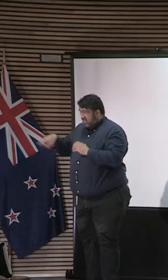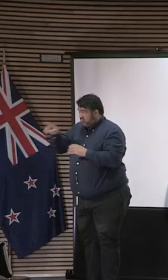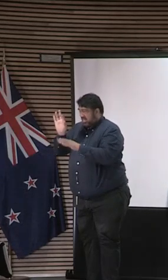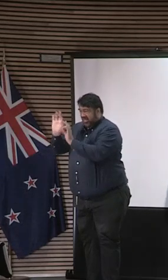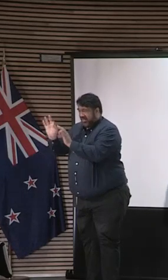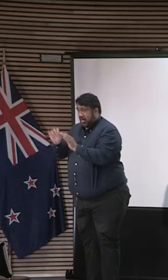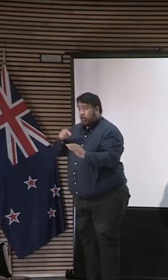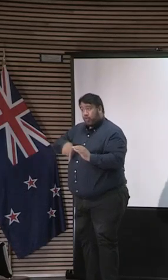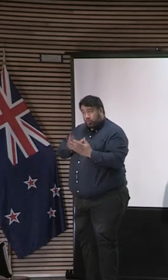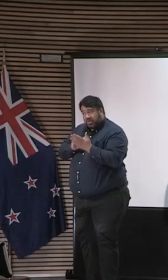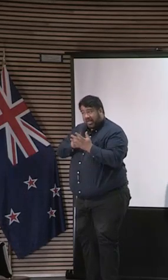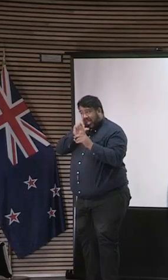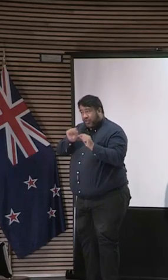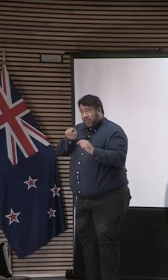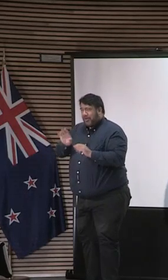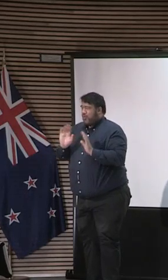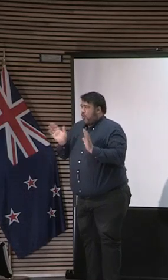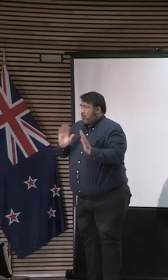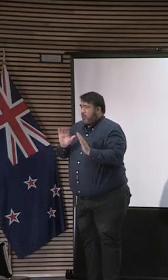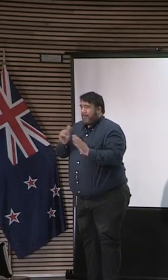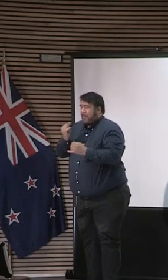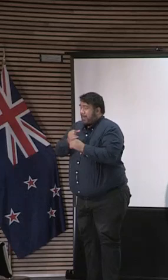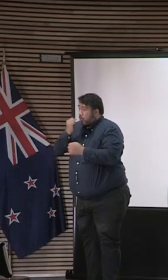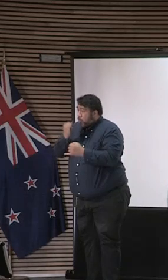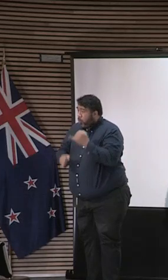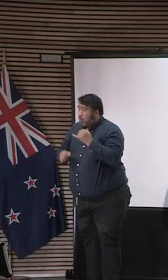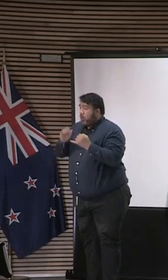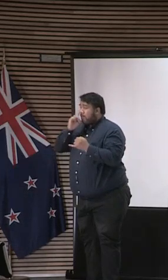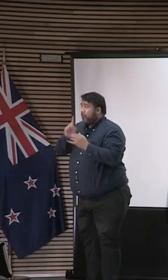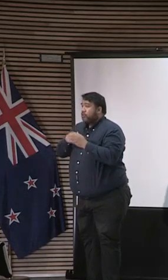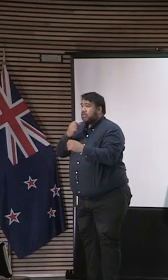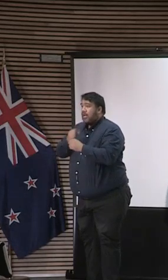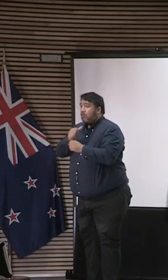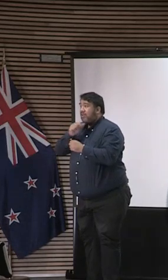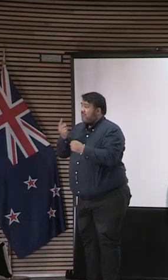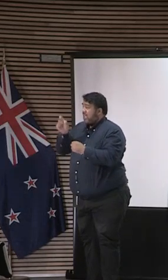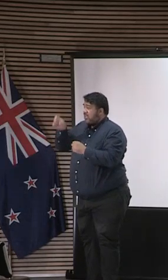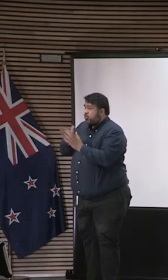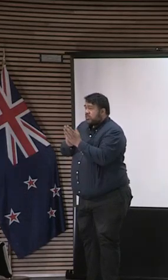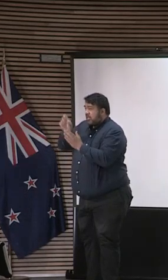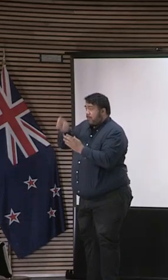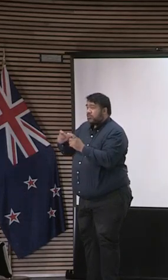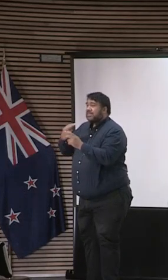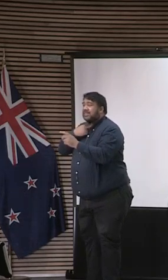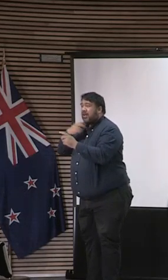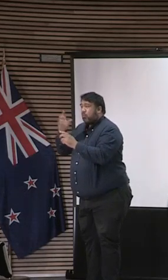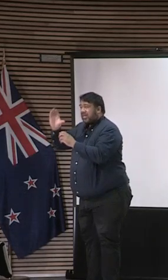raatau te mana ture. He mea tino maere ra te Kawanatanga ki te